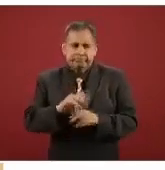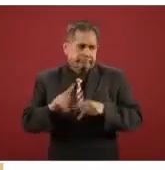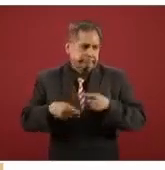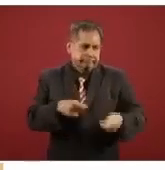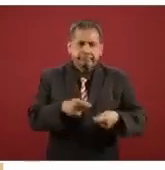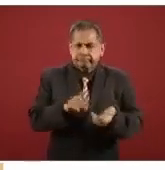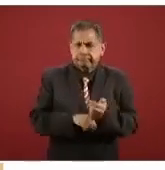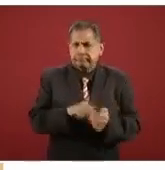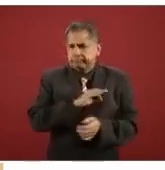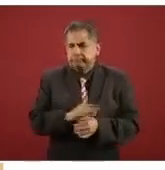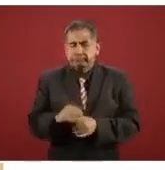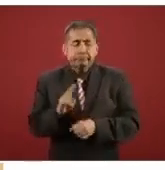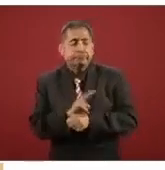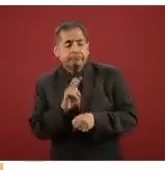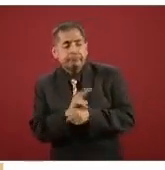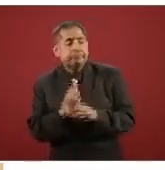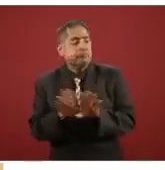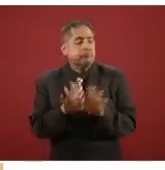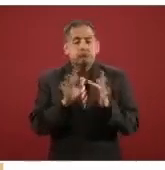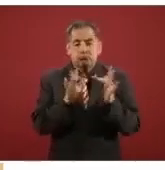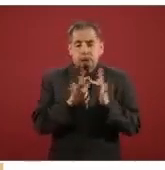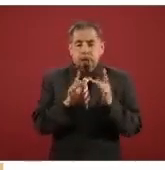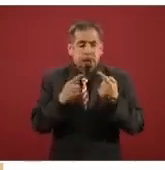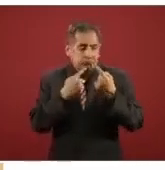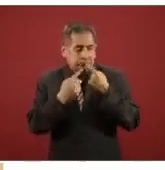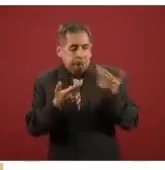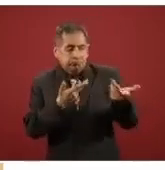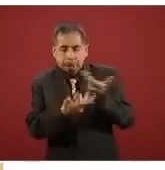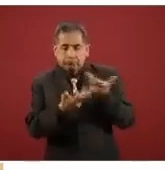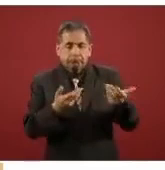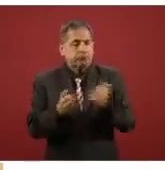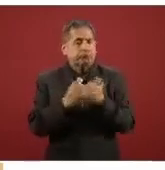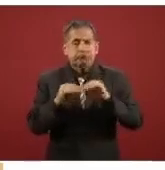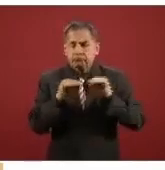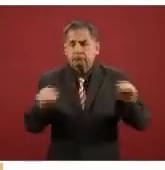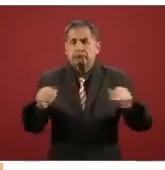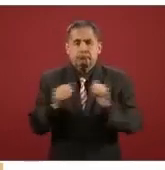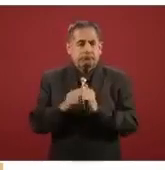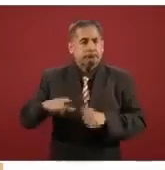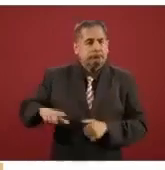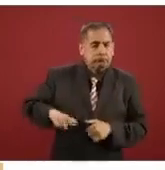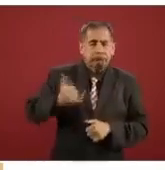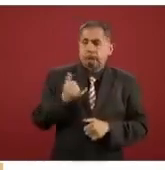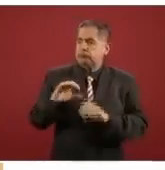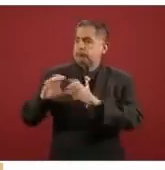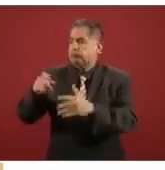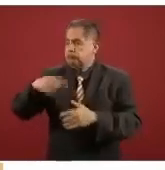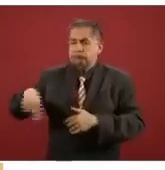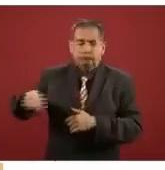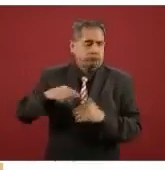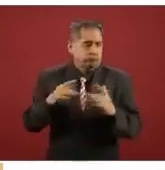permanente y circular, este diálogo horizontal con el gobierno de la República.